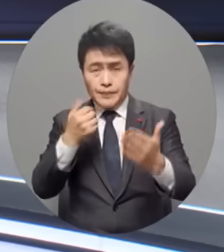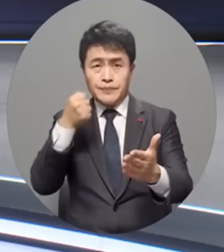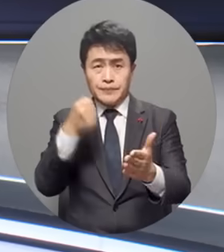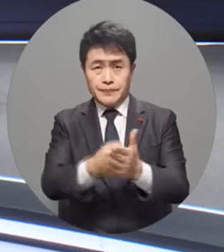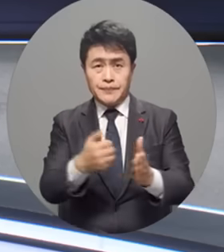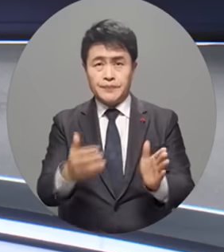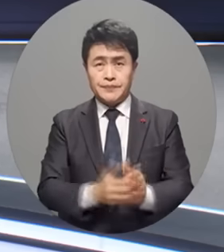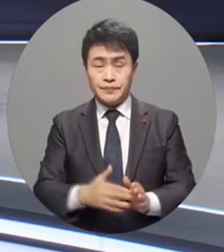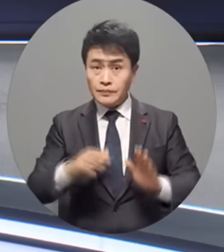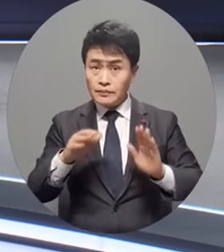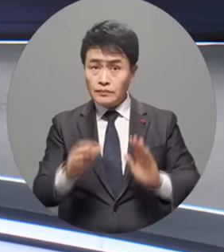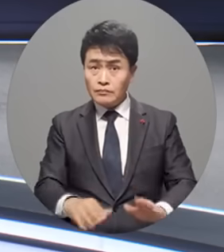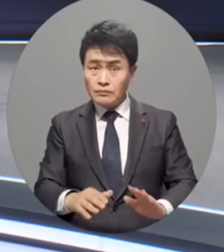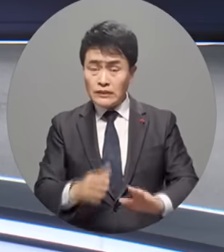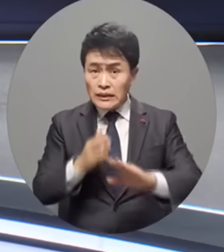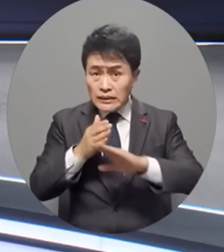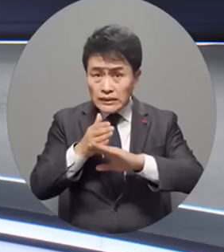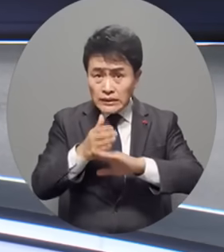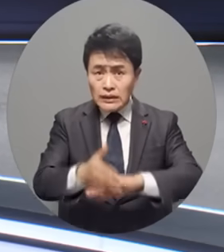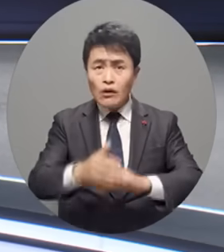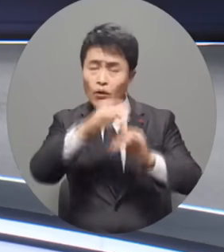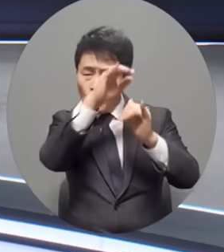대법원에서 그대로 확정됐습니다.